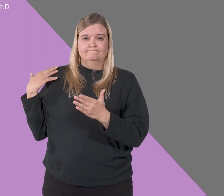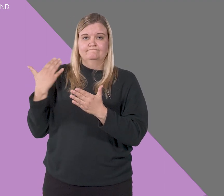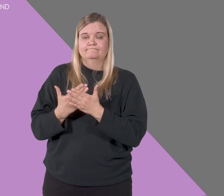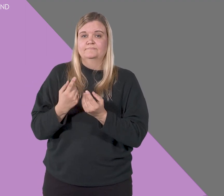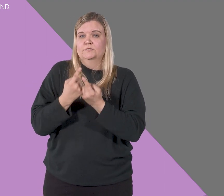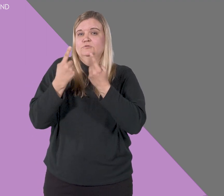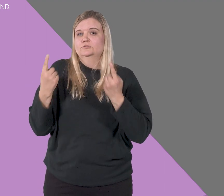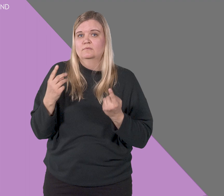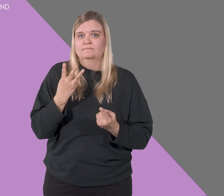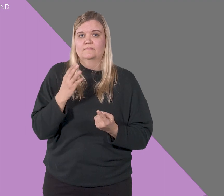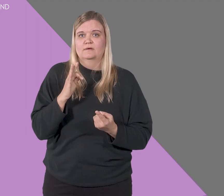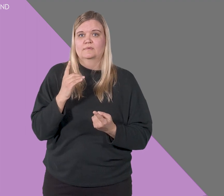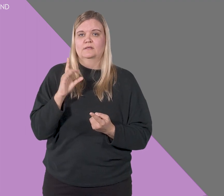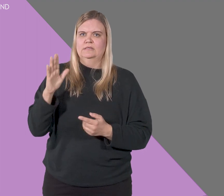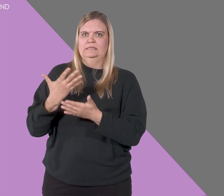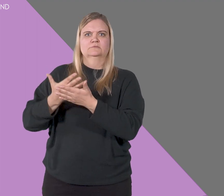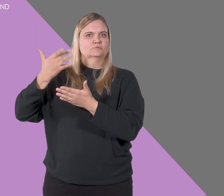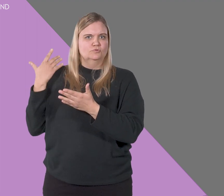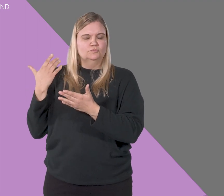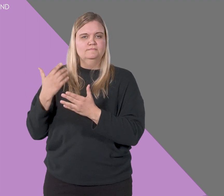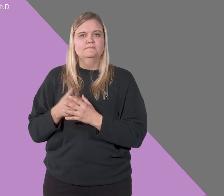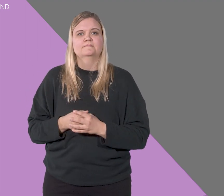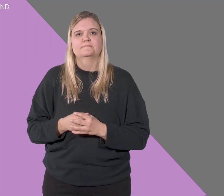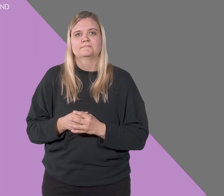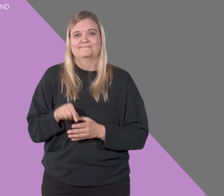i Dövas världsförbund WFD:s historia.